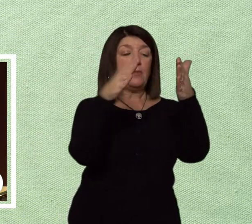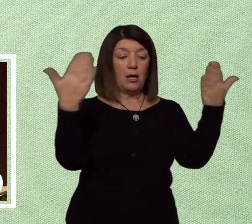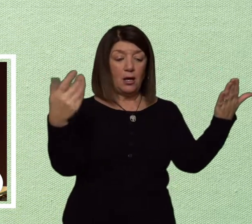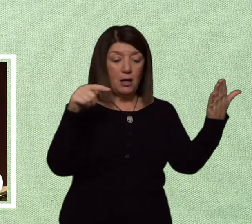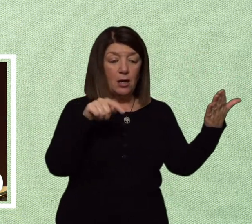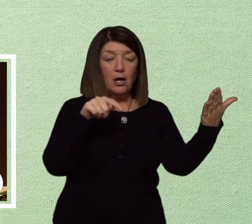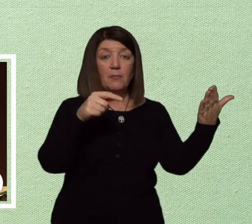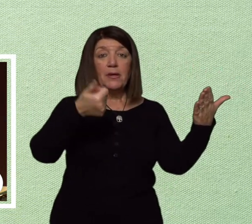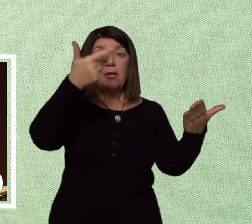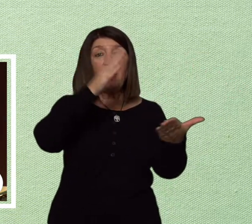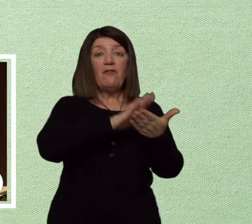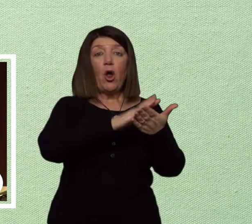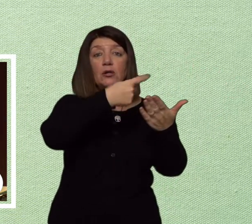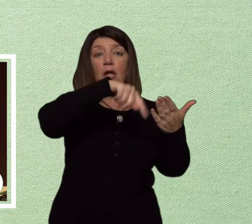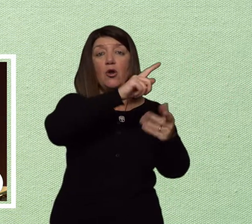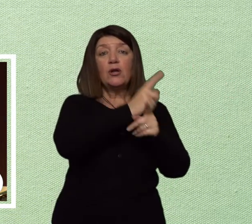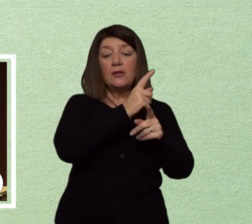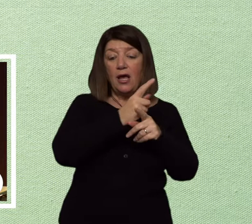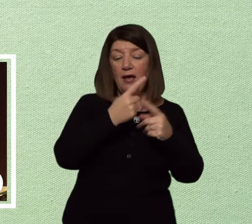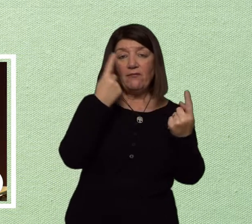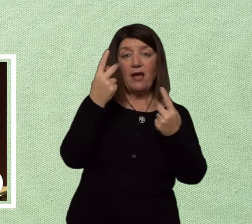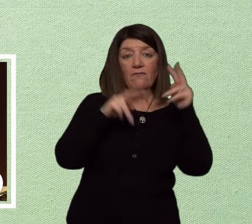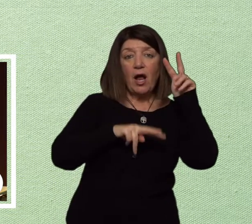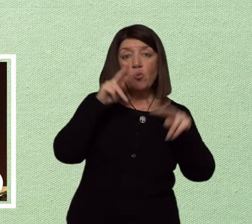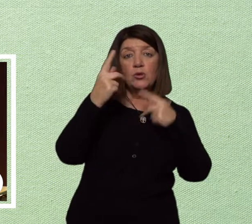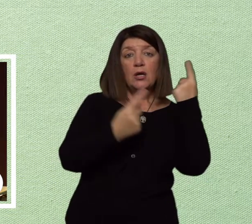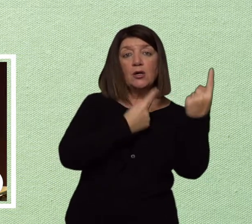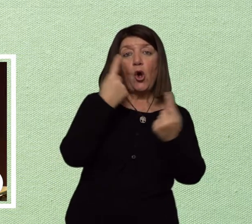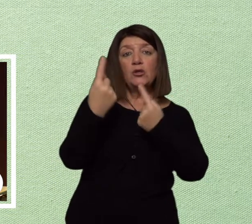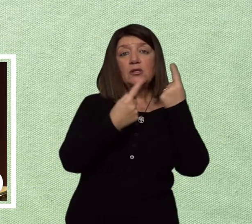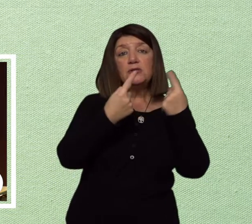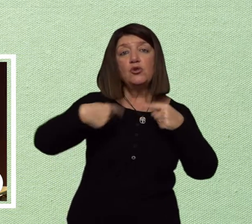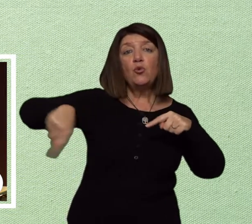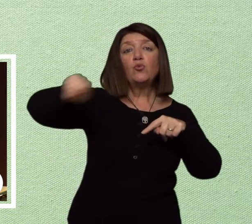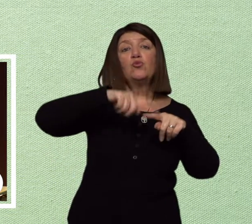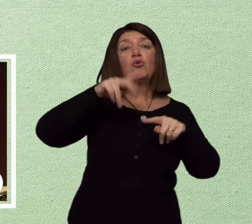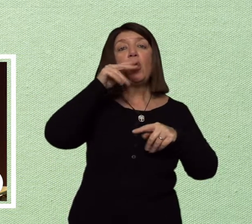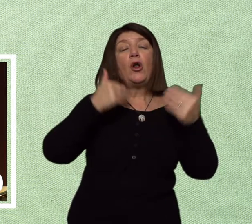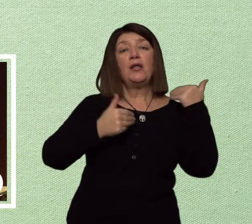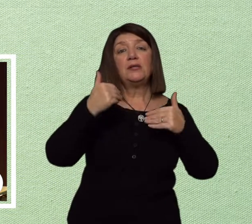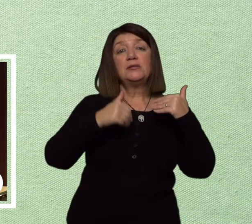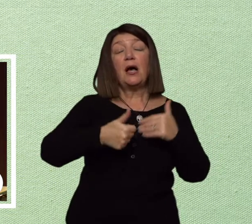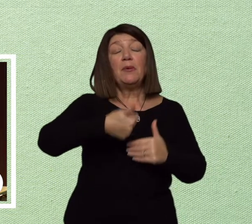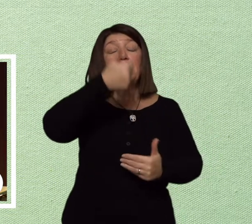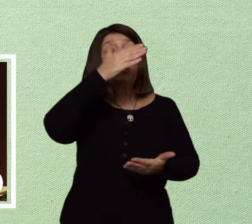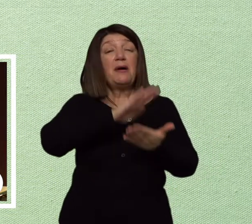le condizioni delle donne con disabilità, difatti tante testate giornalistiche o blog